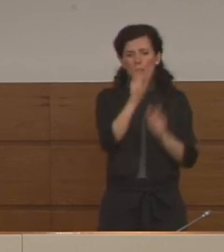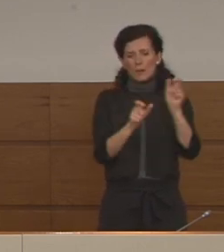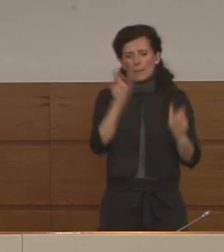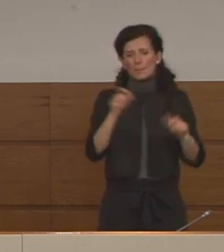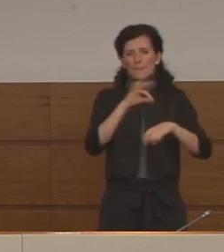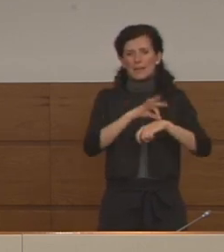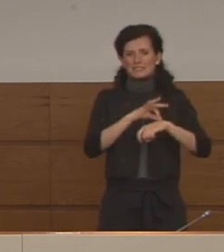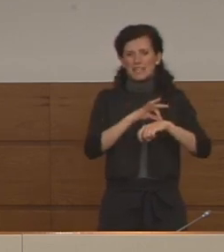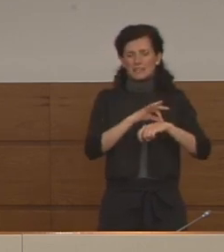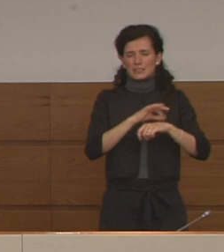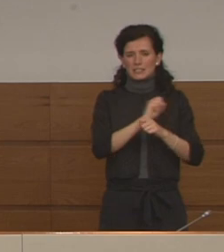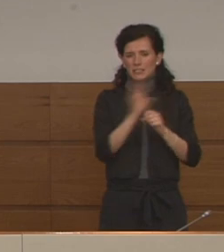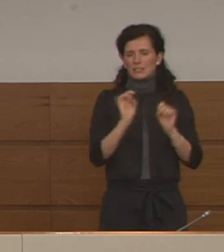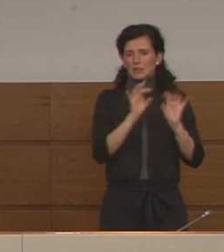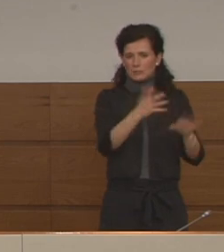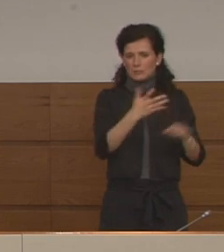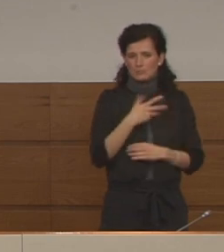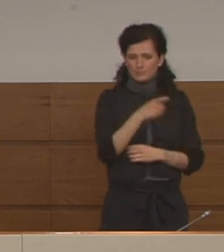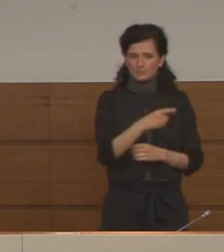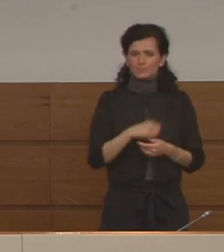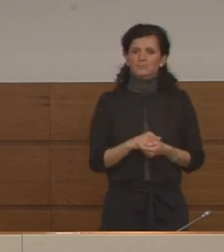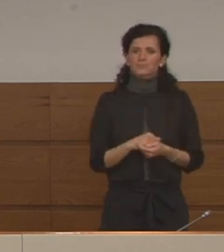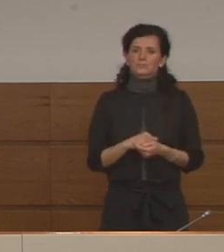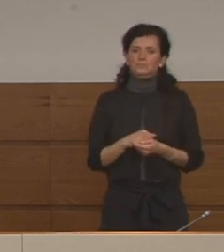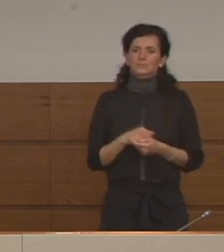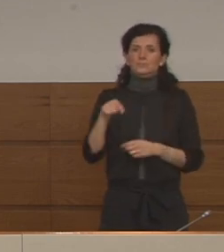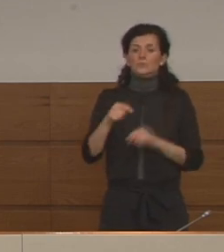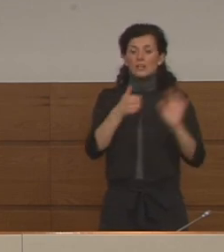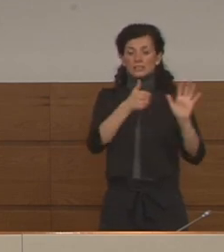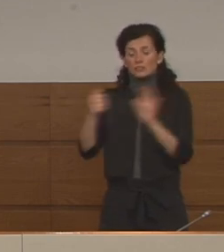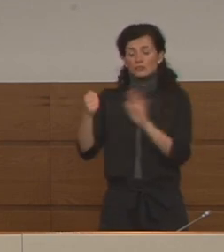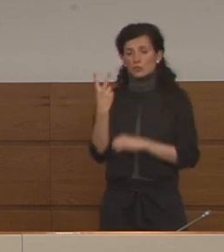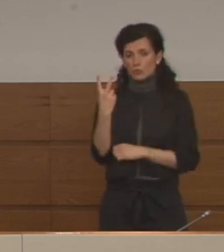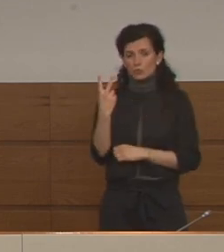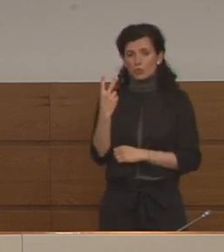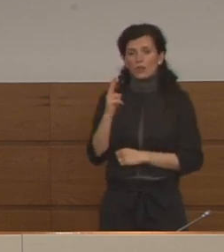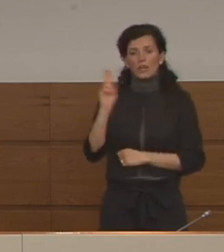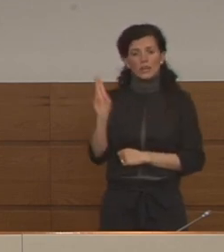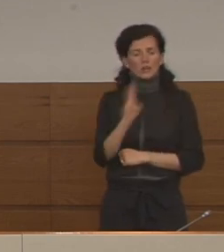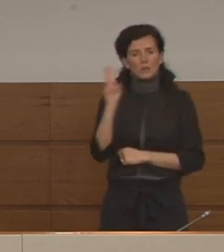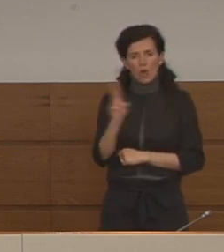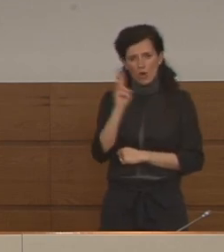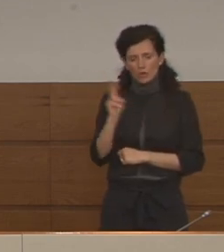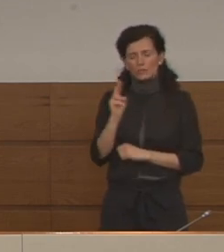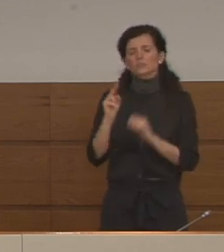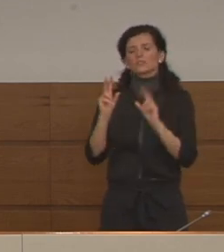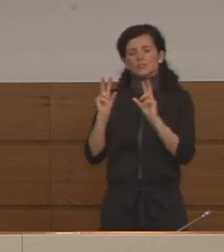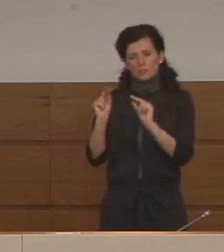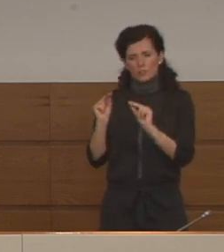Il numero dei morti ha registrato oggi 602 nuovi deceduti.